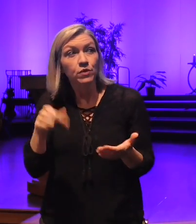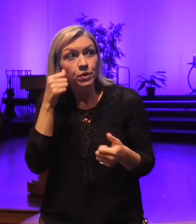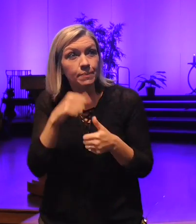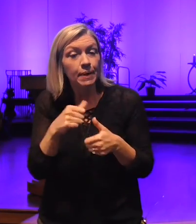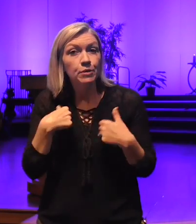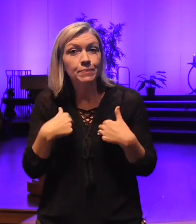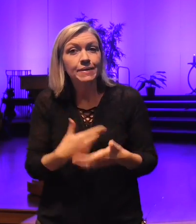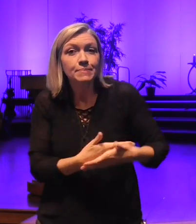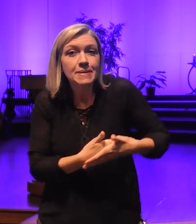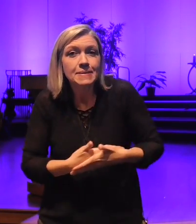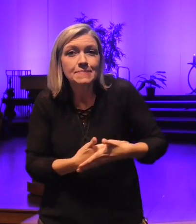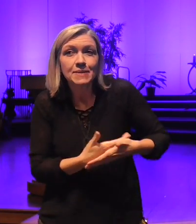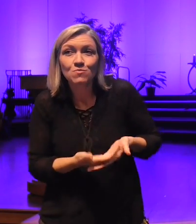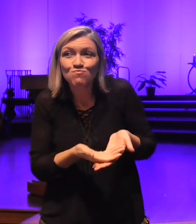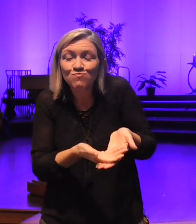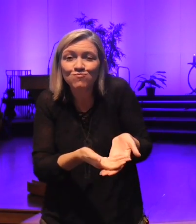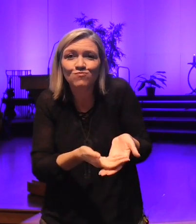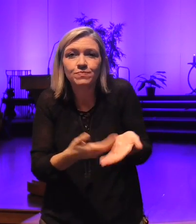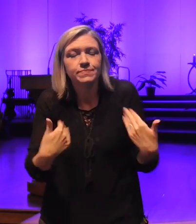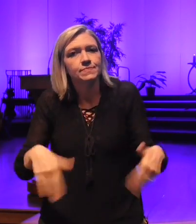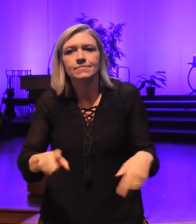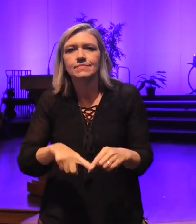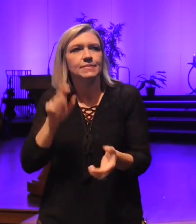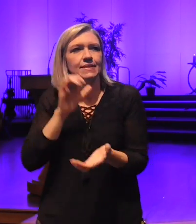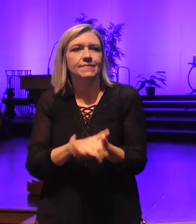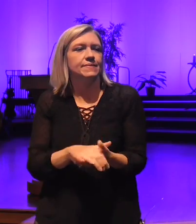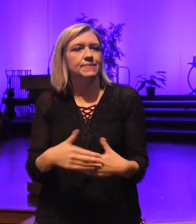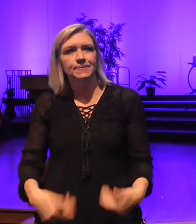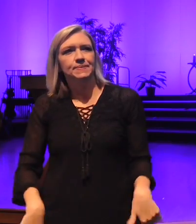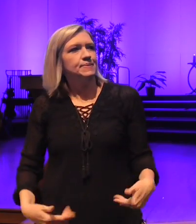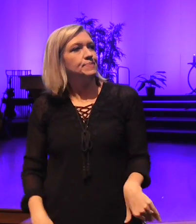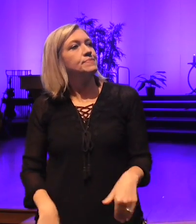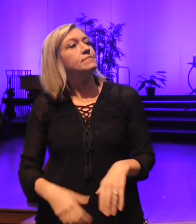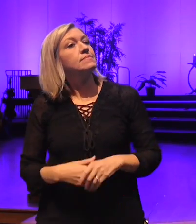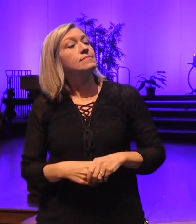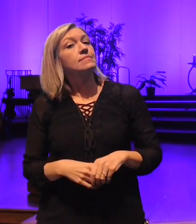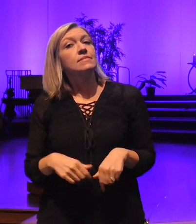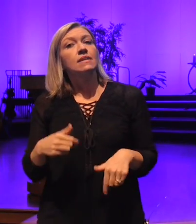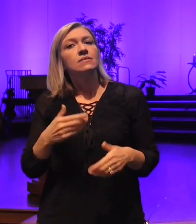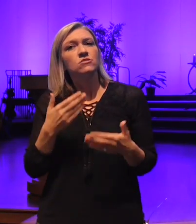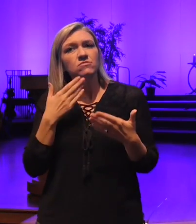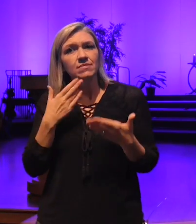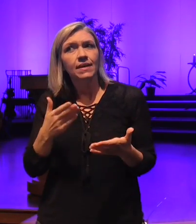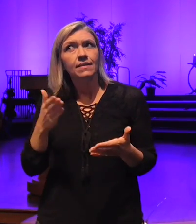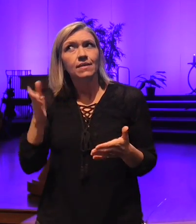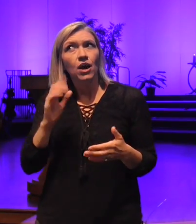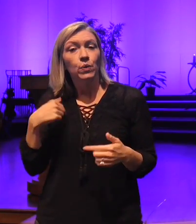infinita, increíble, increíble, bueno, gracias a Dios, nos estamos volviendo más jóvenes y ellos están envejeciendo